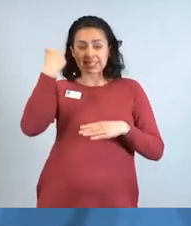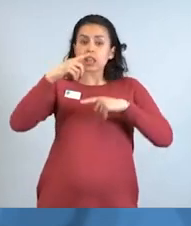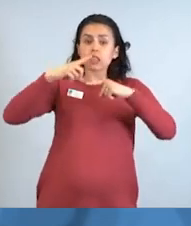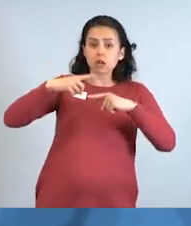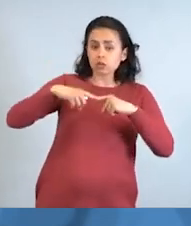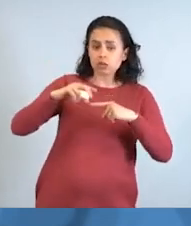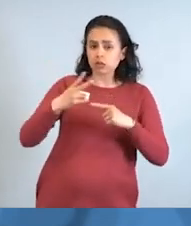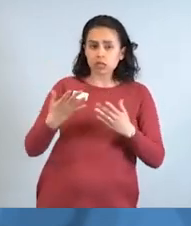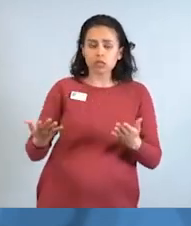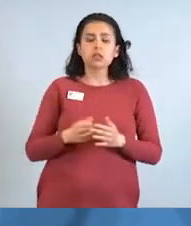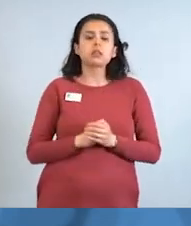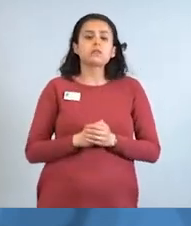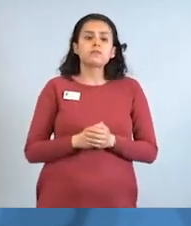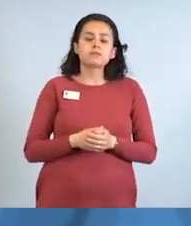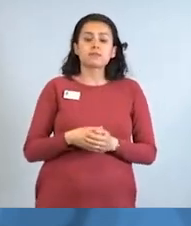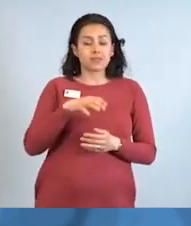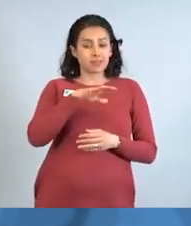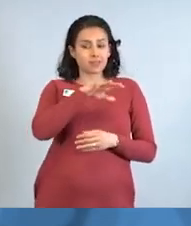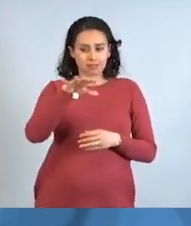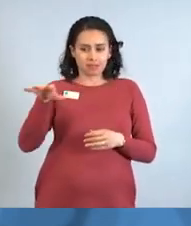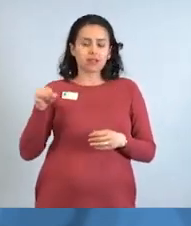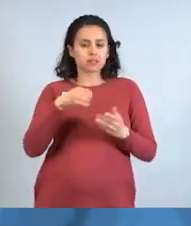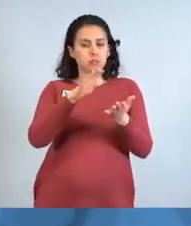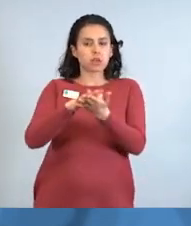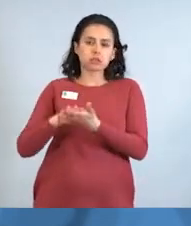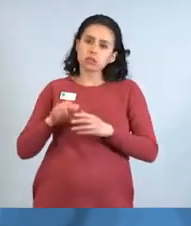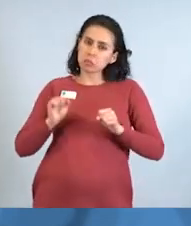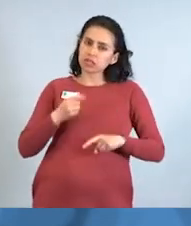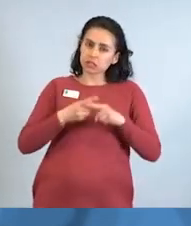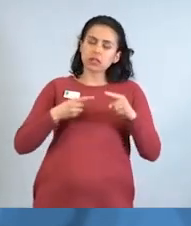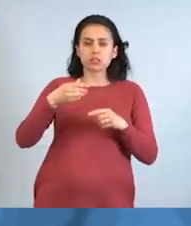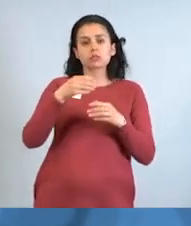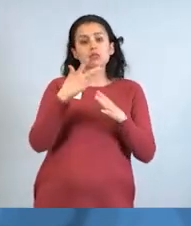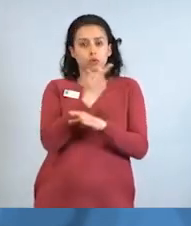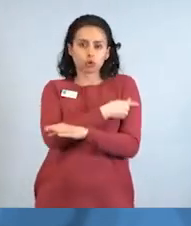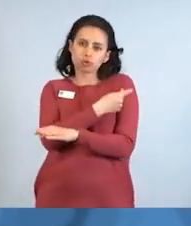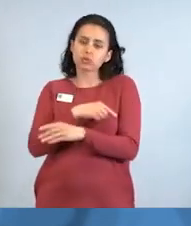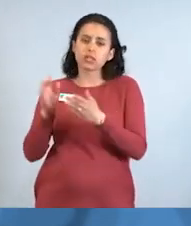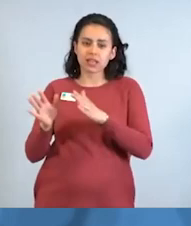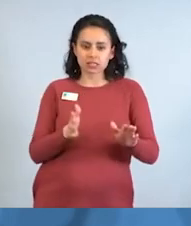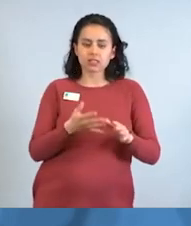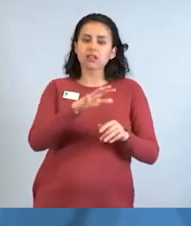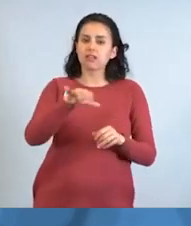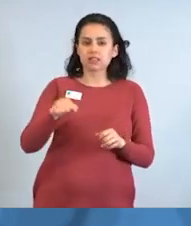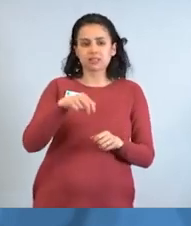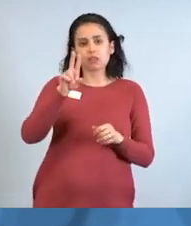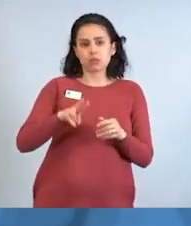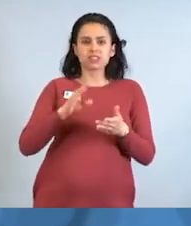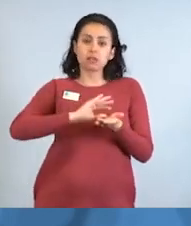Kyllä kaikkia rokotuksia tulisi järjestää niin, että varmasti kaikki saavat ajallaan kakkosannoksen.